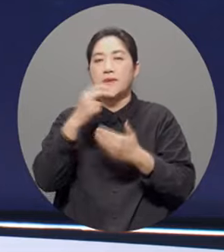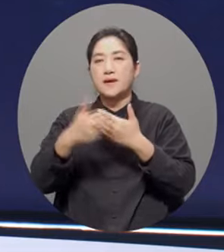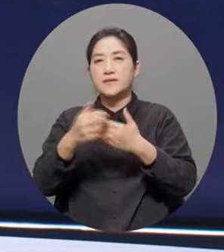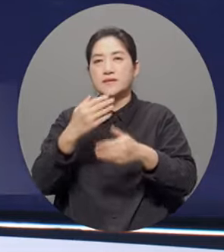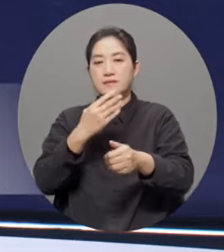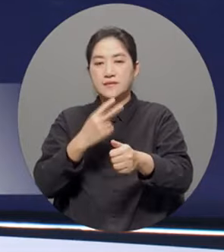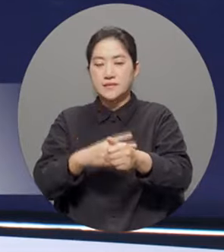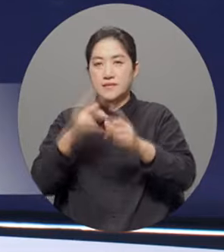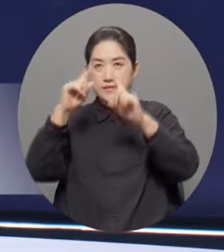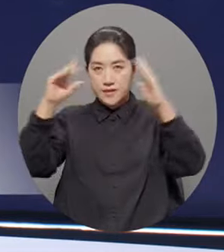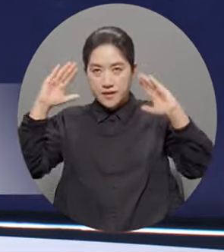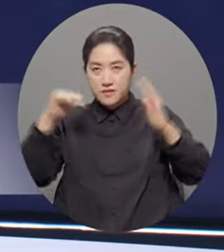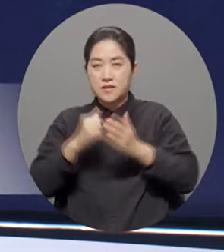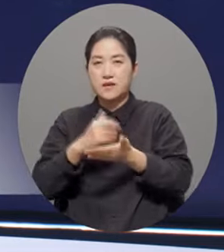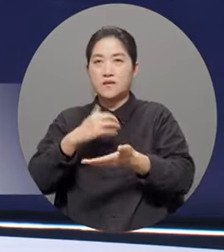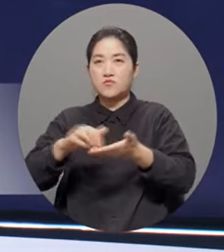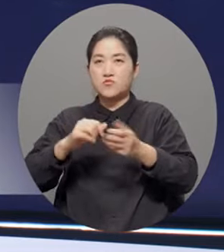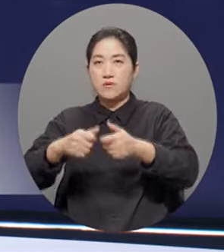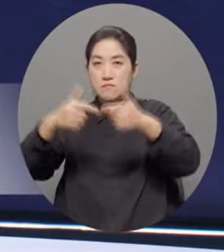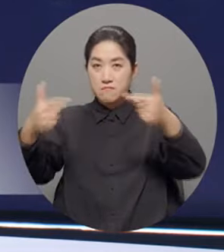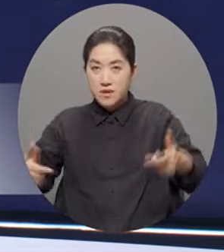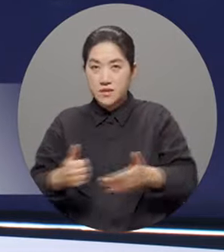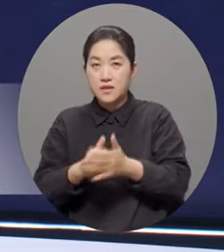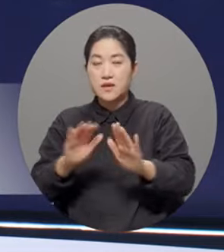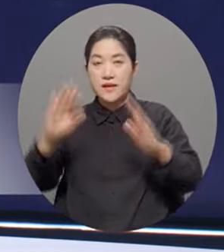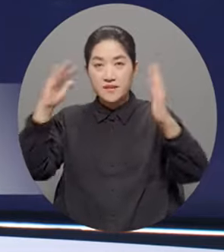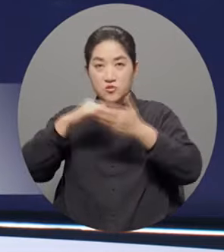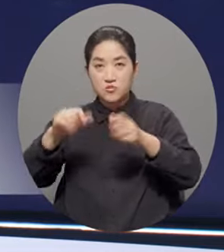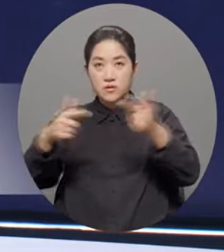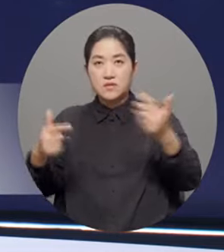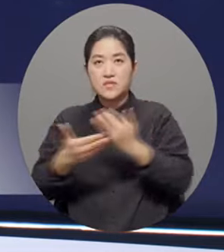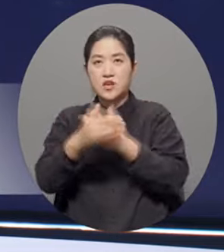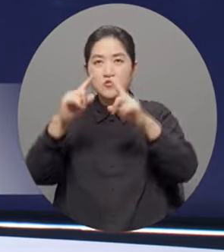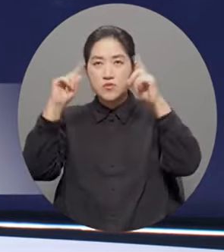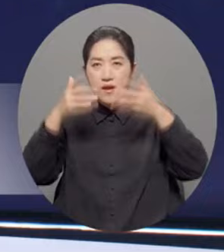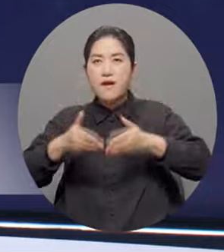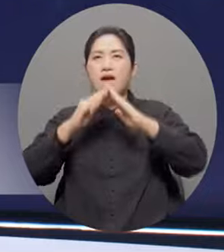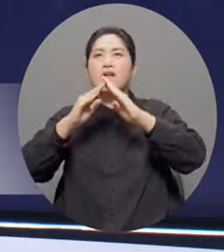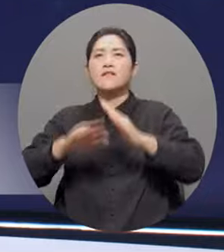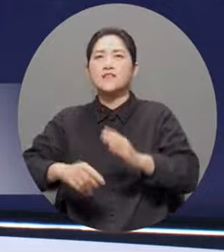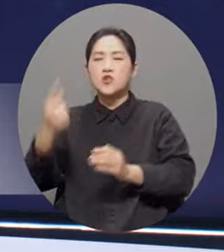첫 단추를 끼웠다. 이거에 의미가 있는 겁니다. (기자) 사실 의대 정원 확대는 제주도 의대가 설립됐던 1998년이 마지막이었습니다.